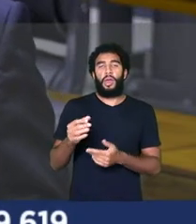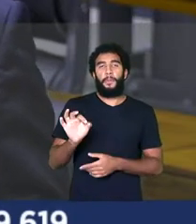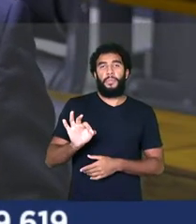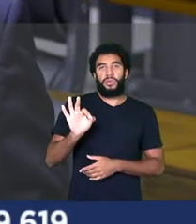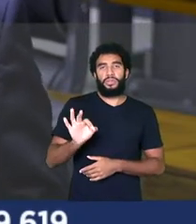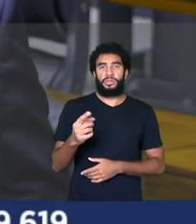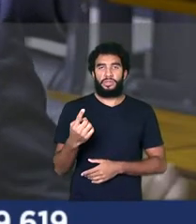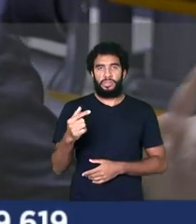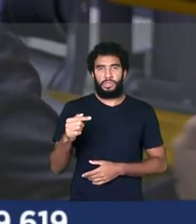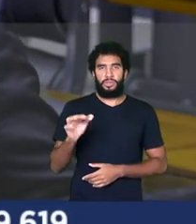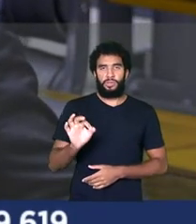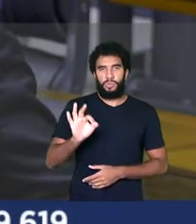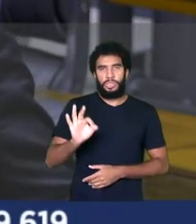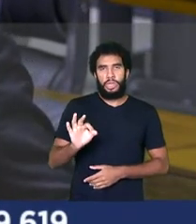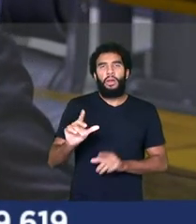DAQUELES QUE COAR AMO QUE A